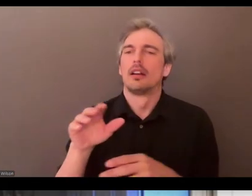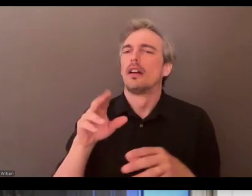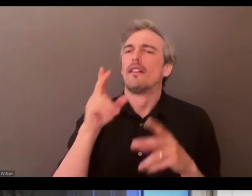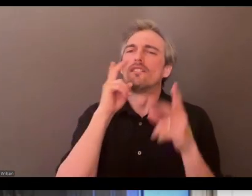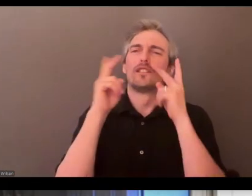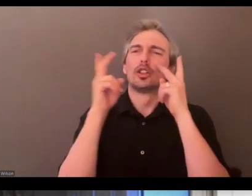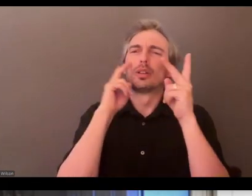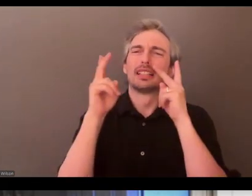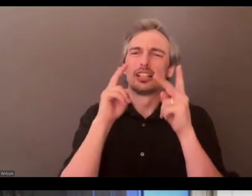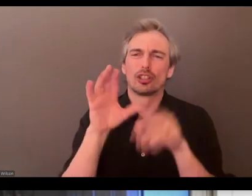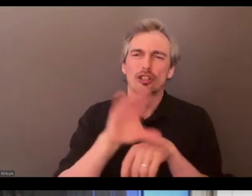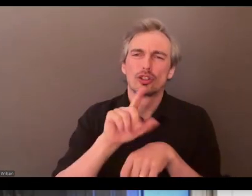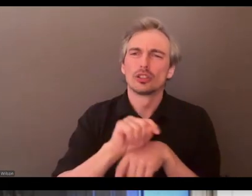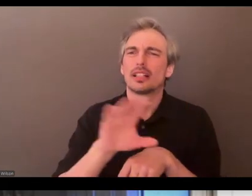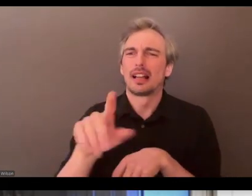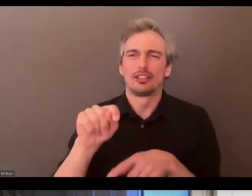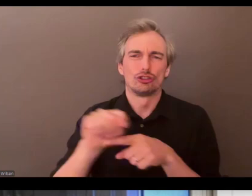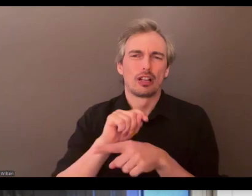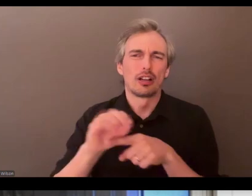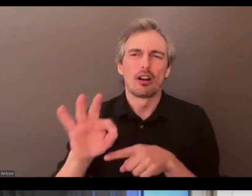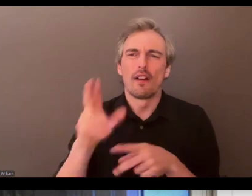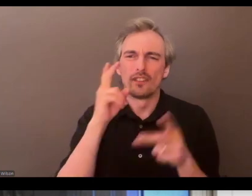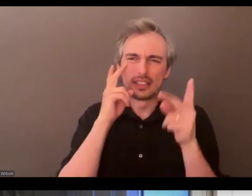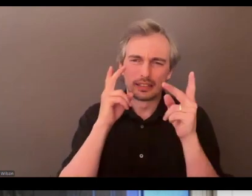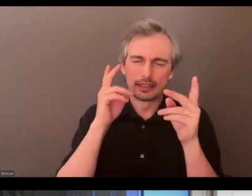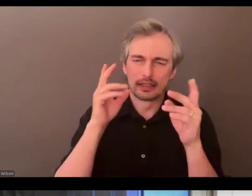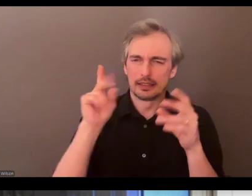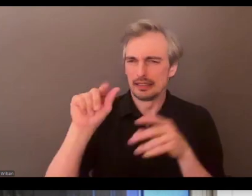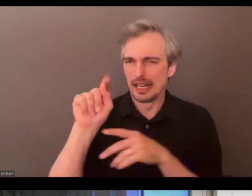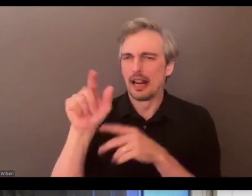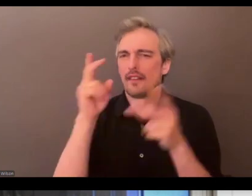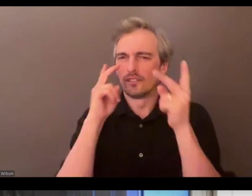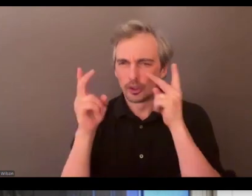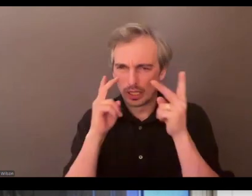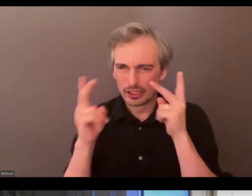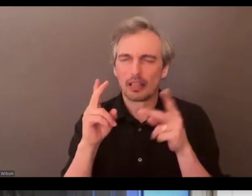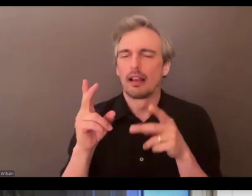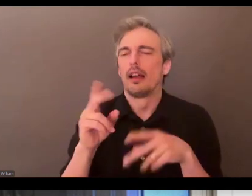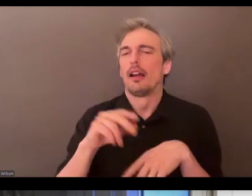これも素晴らしい印刷物のリソ ースで、電子書籍でも入手可能です。